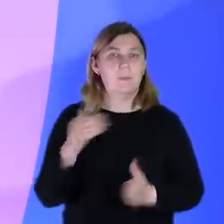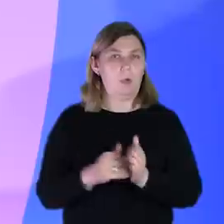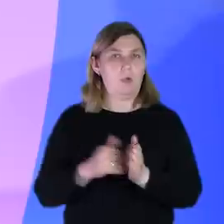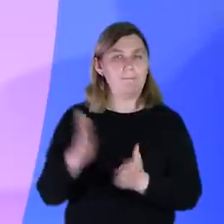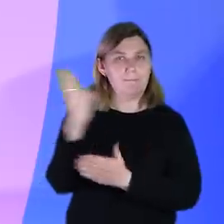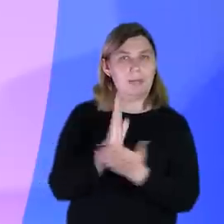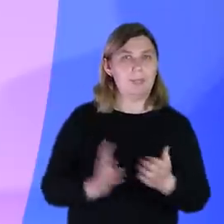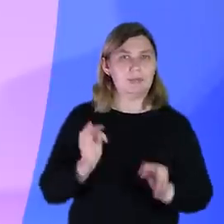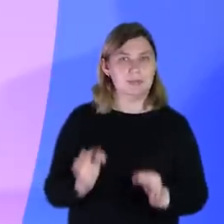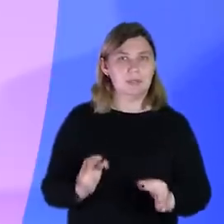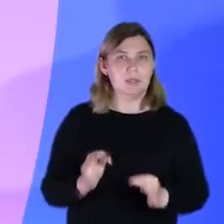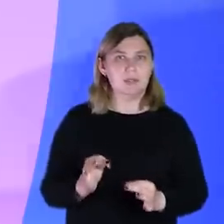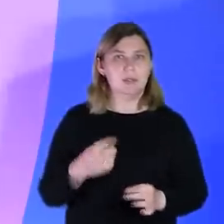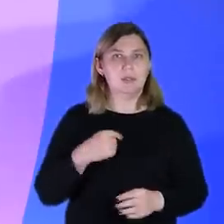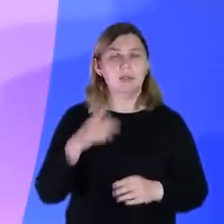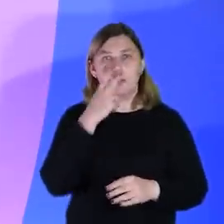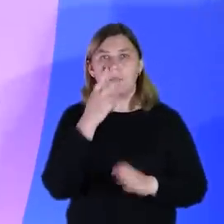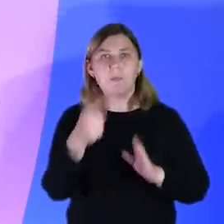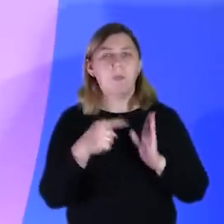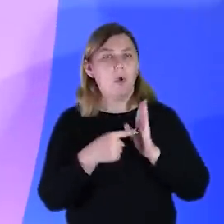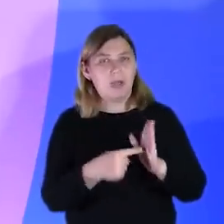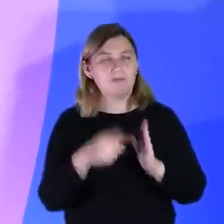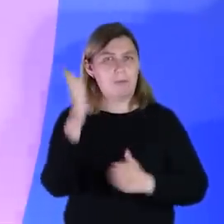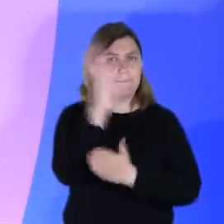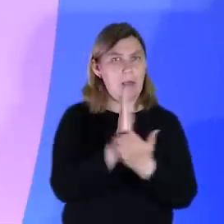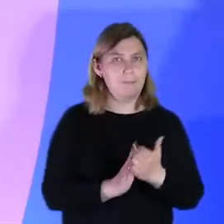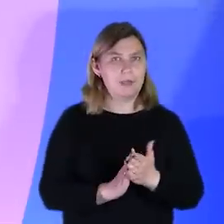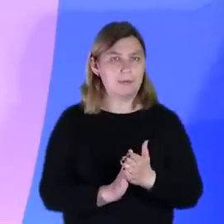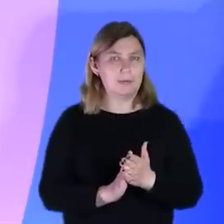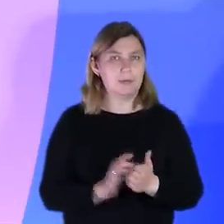Ja sobie pozwolę tutaj pokazać na mapie, że tak